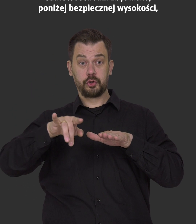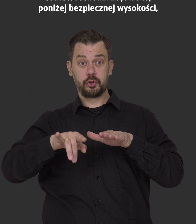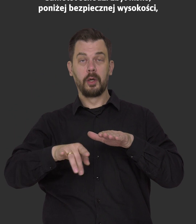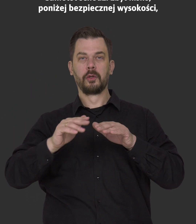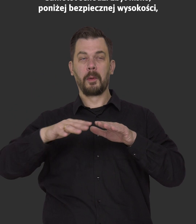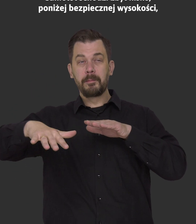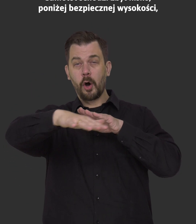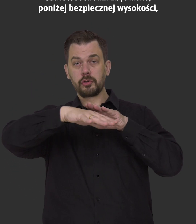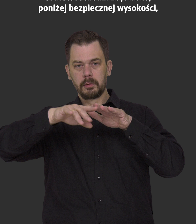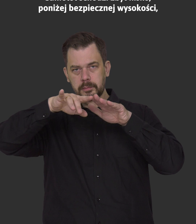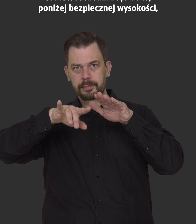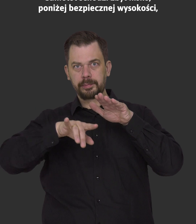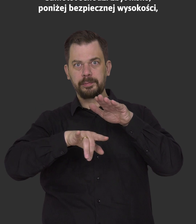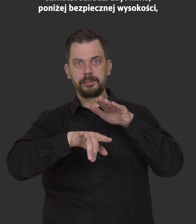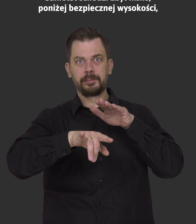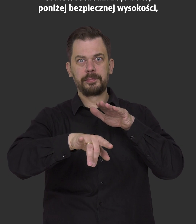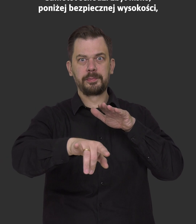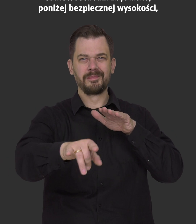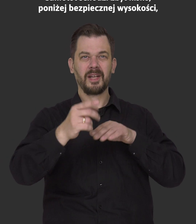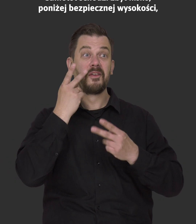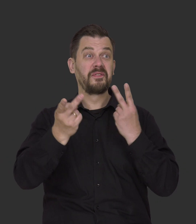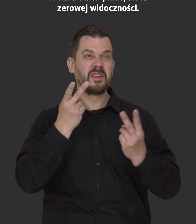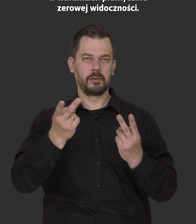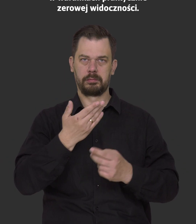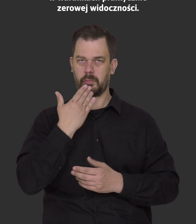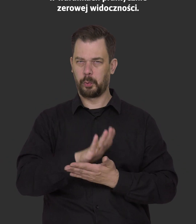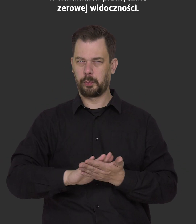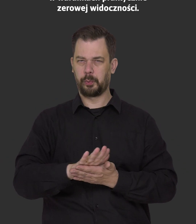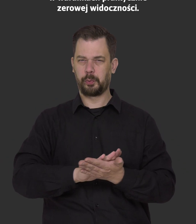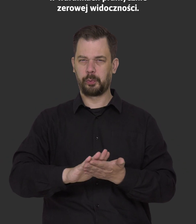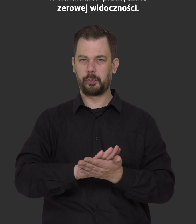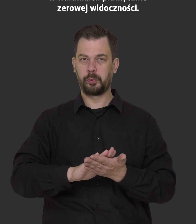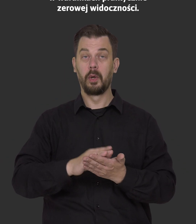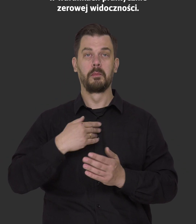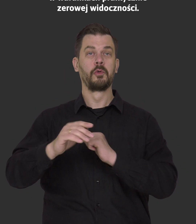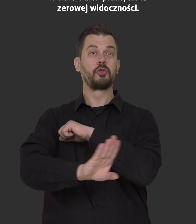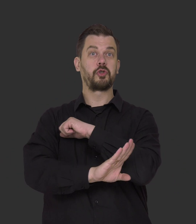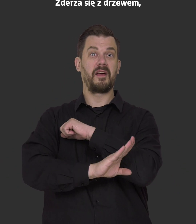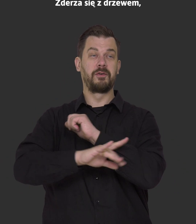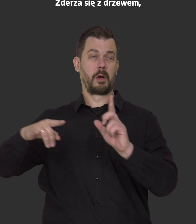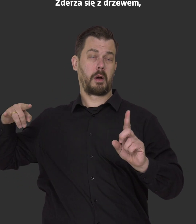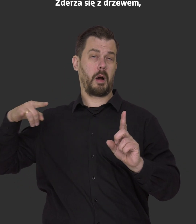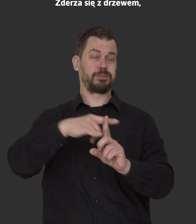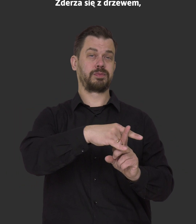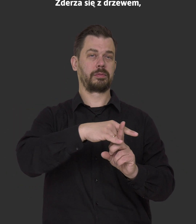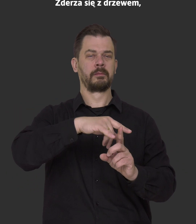Samolot schodzi zbyt nisko, poniżej bezpiecznej wysokości, w warunkach praktycznie zerowej widoczności. Zderza się z drzewem,